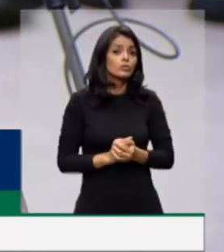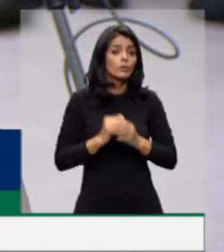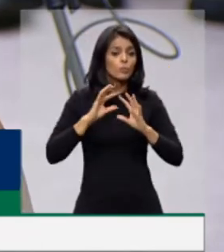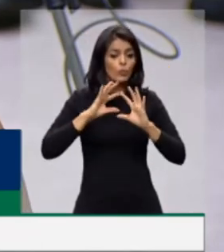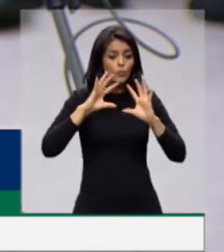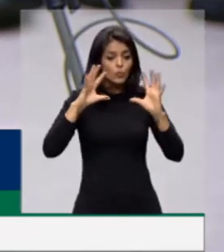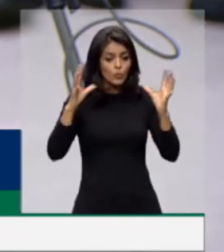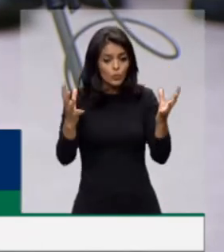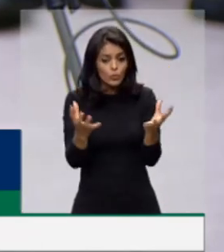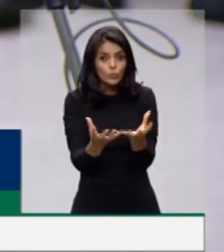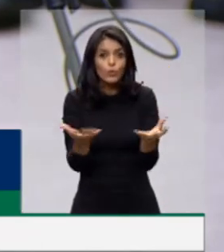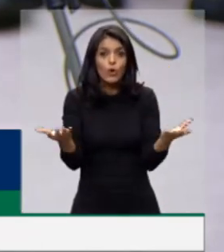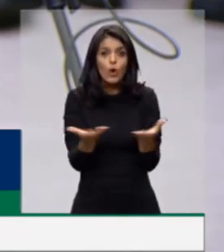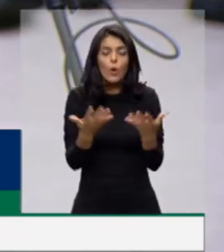POSSA DEBATER, A DAECHS MATRIZ ENERGÉTICA E TAMBÉM UMA LÓ